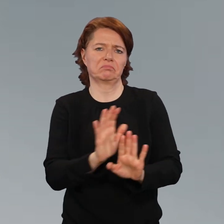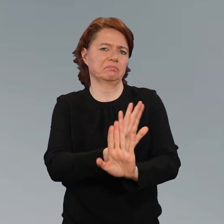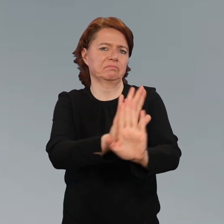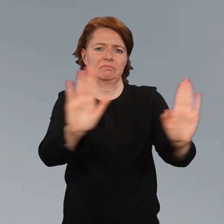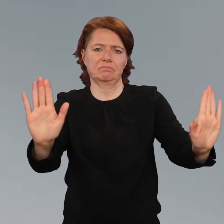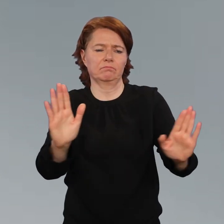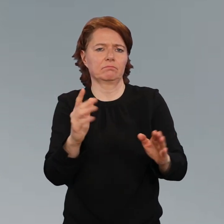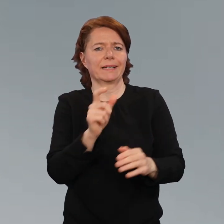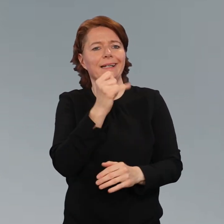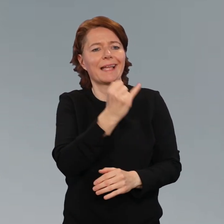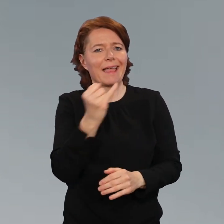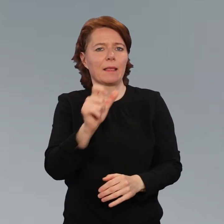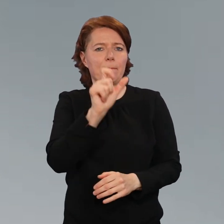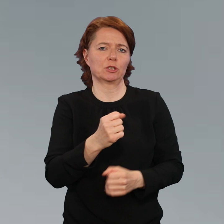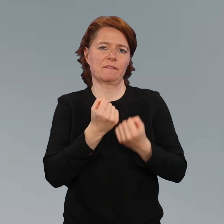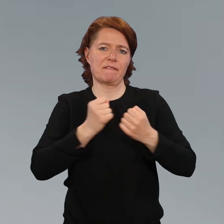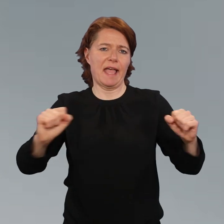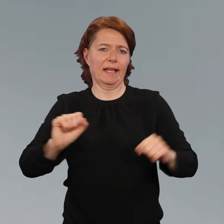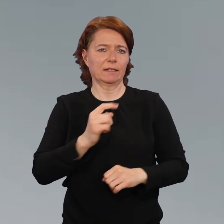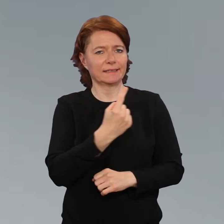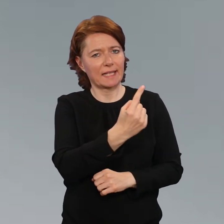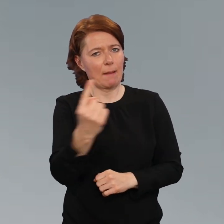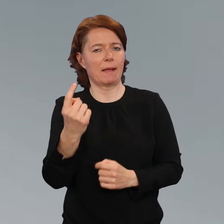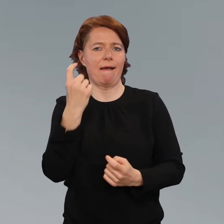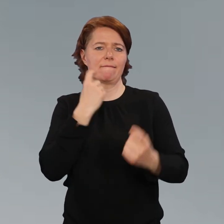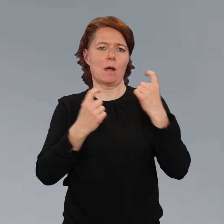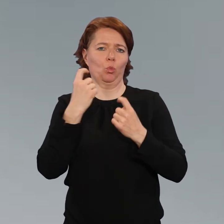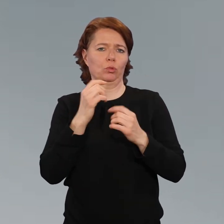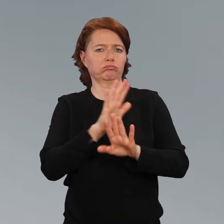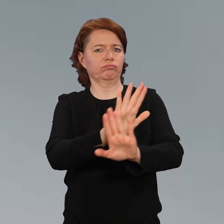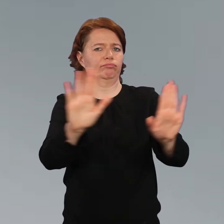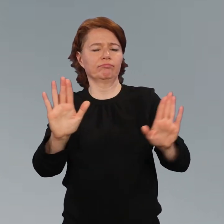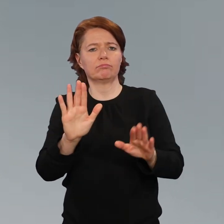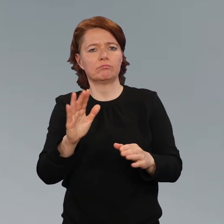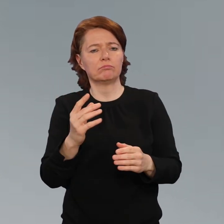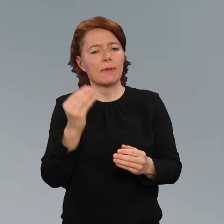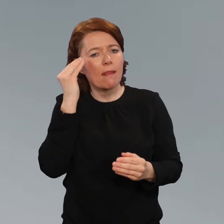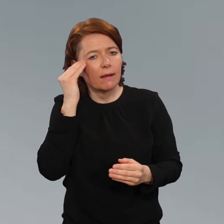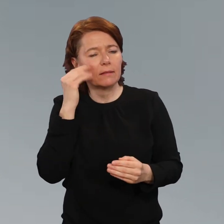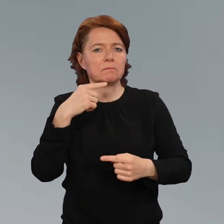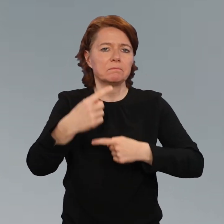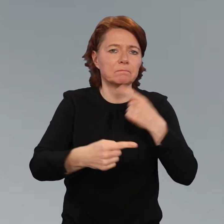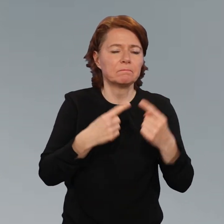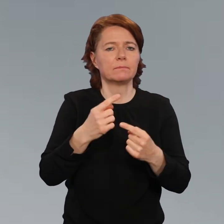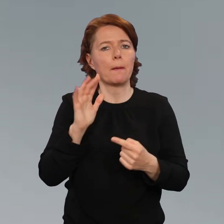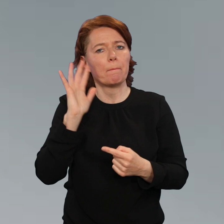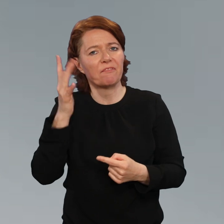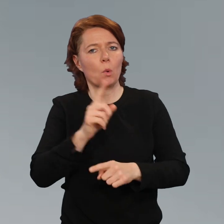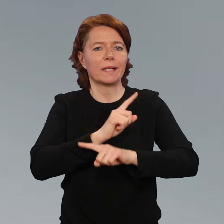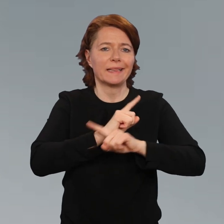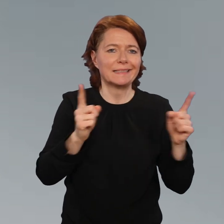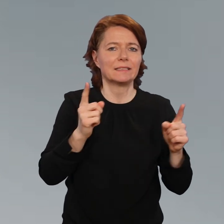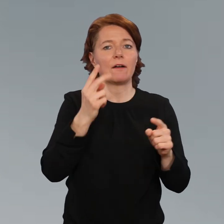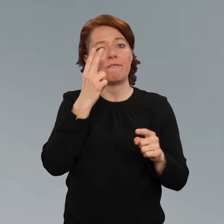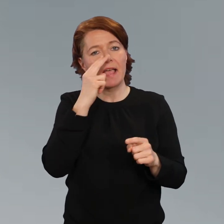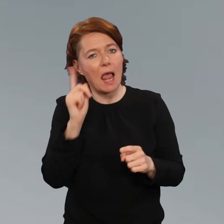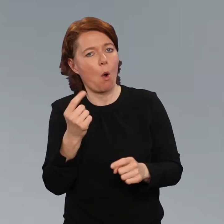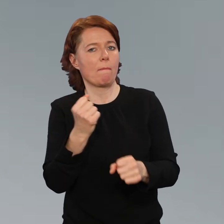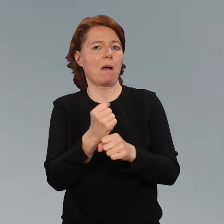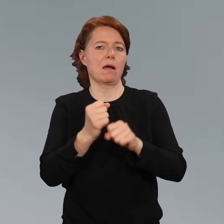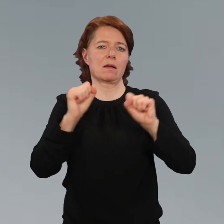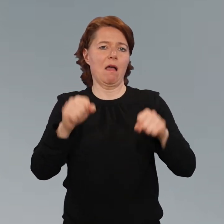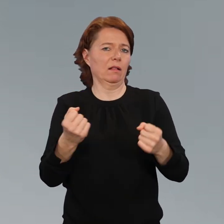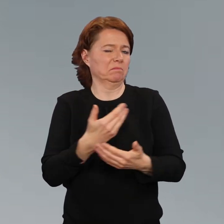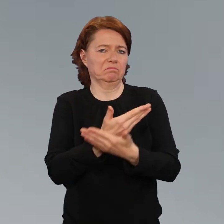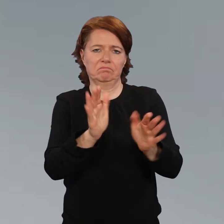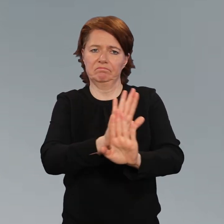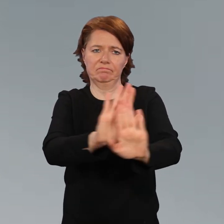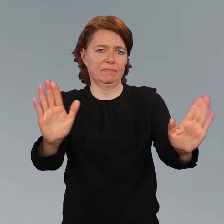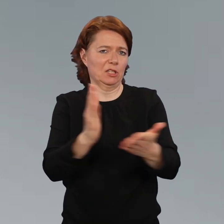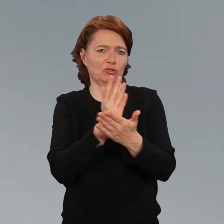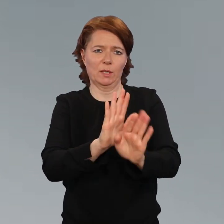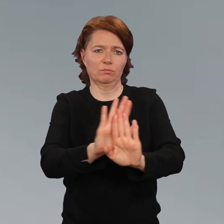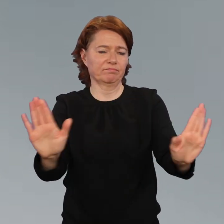frei sein, selber Erfahrungen zu sammeln und, ja, auch Fehler zu machen.